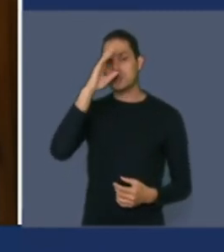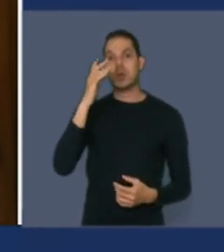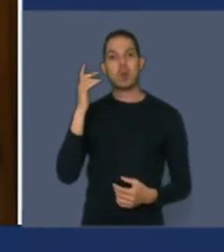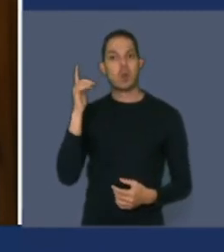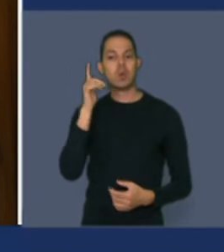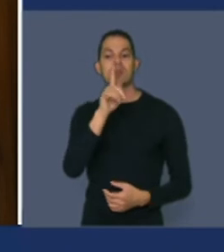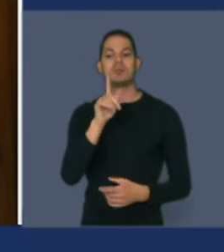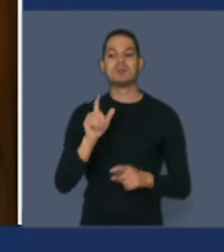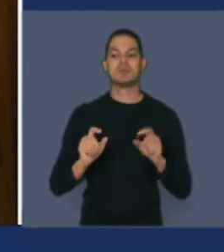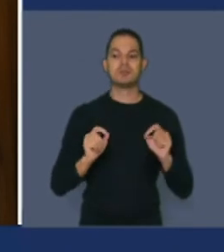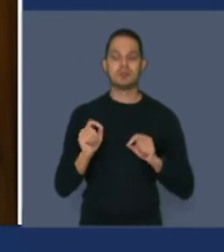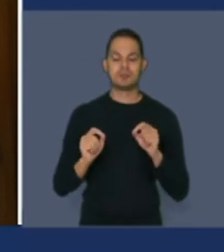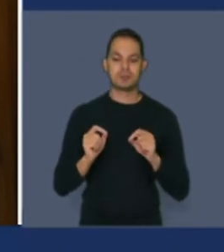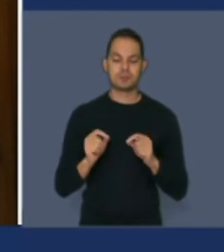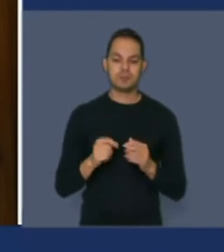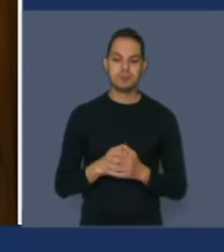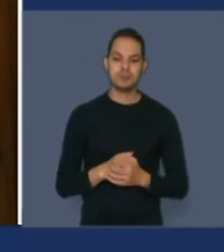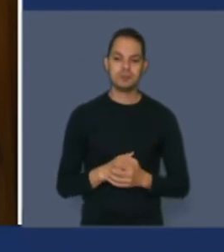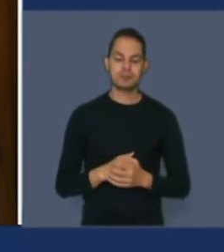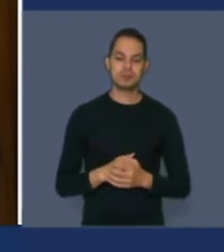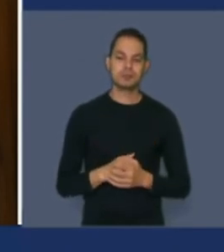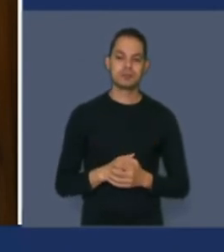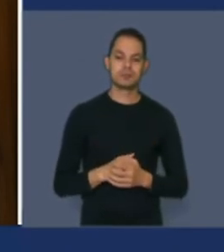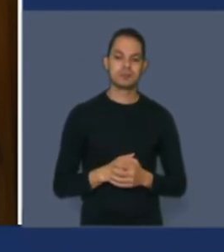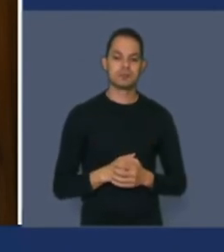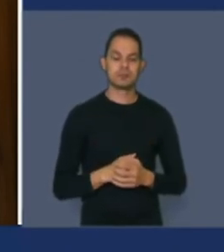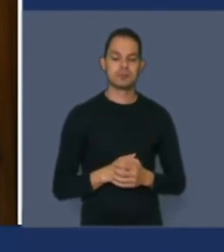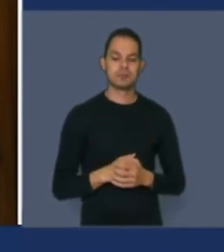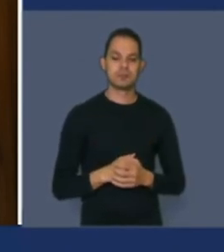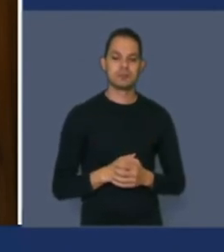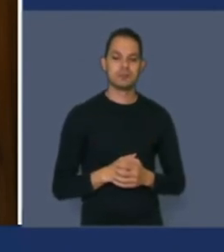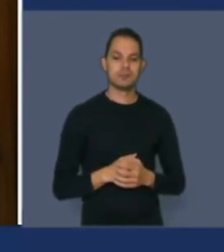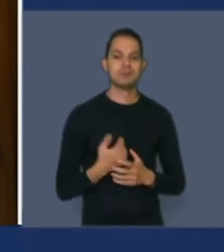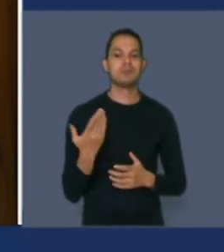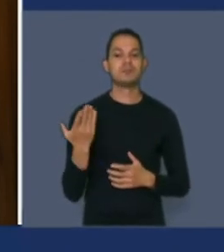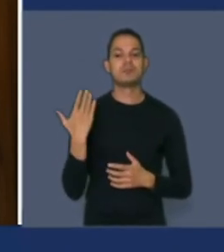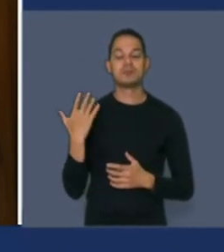FAÇANHA DE SER , COMO DISSE AQUI O DEPUTADO ZÉ NETO, O BOBO DA CORTE, ENQUANTO ELE